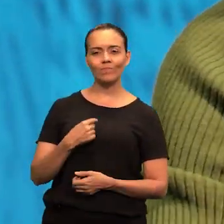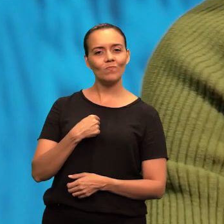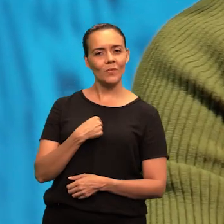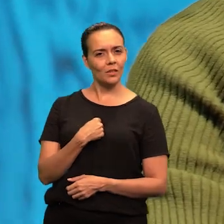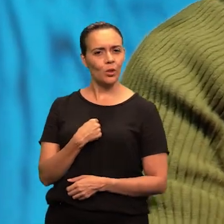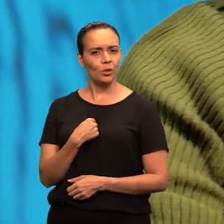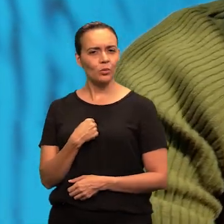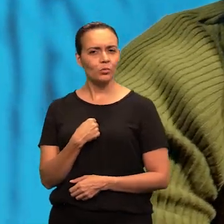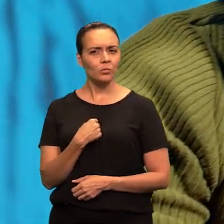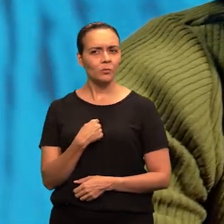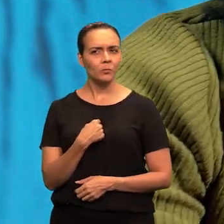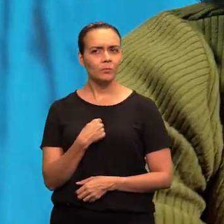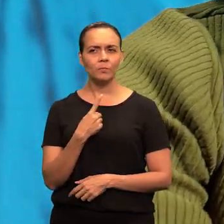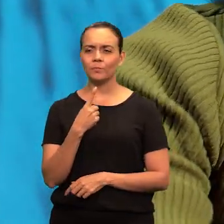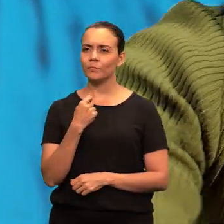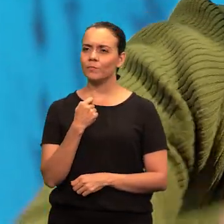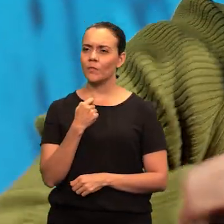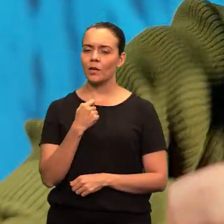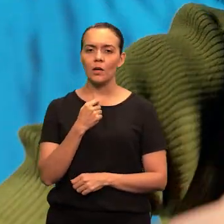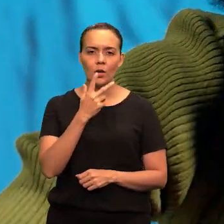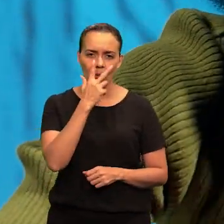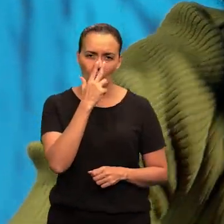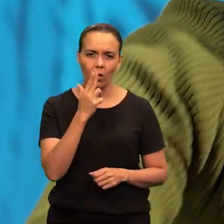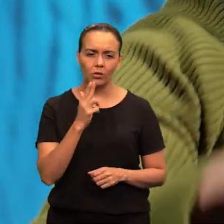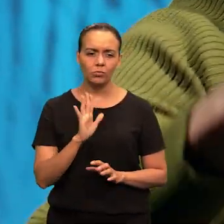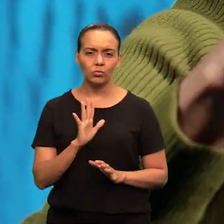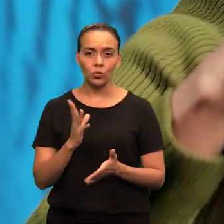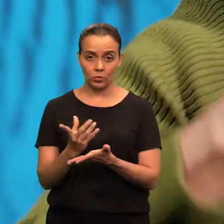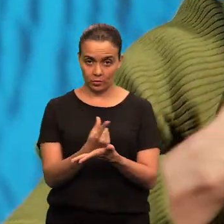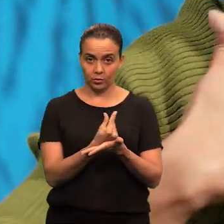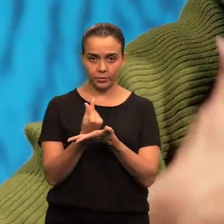E, para mim, digamos, na linha epistemológica